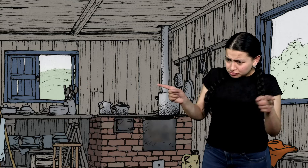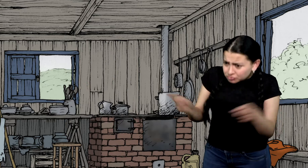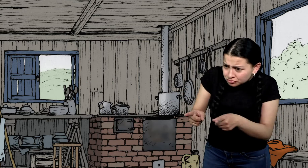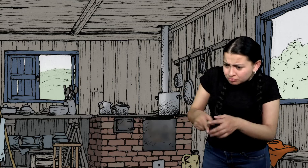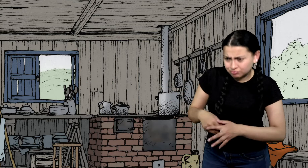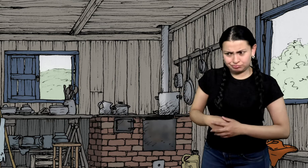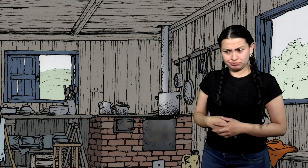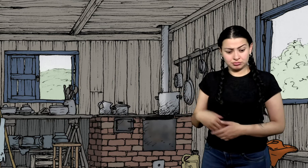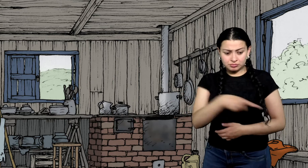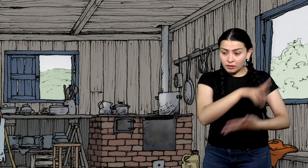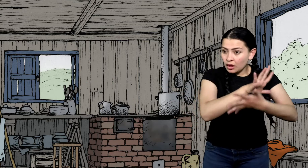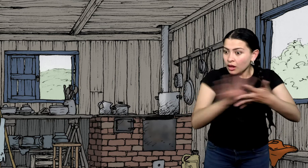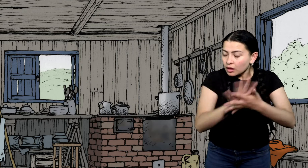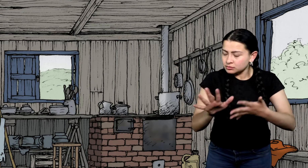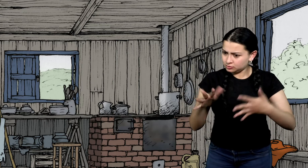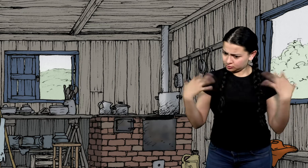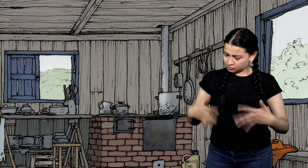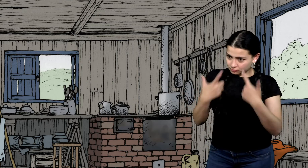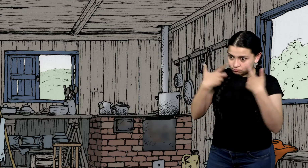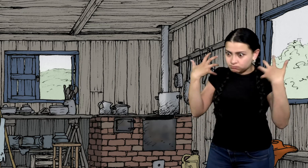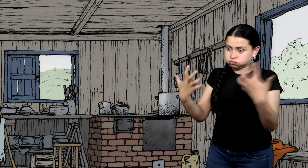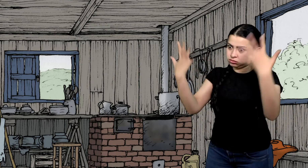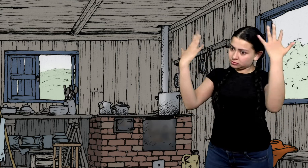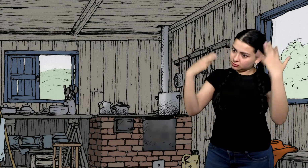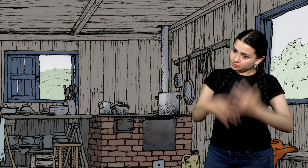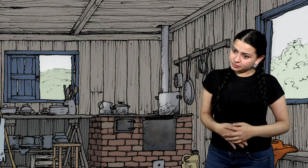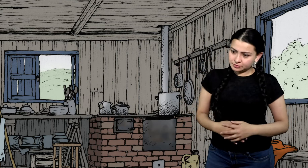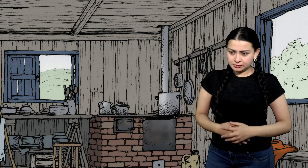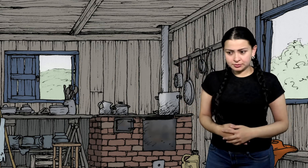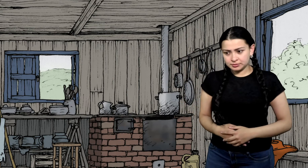Humm… pero mira semejantes cosas que cuenta.